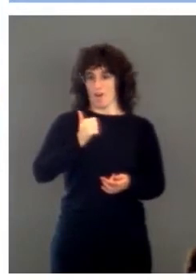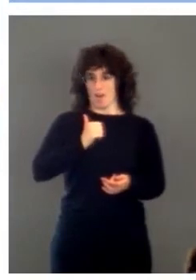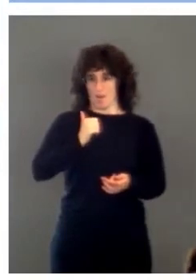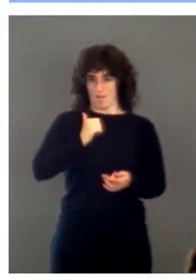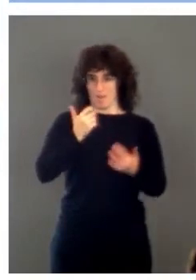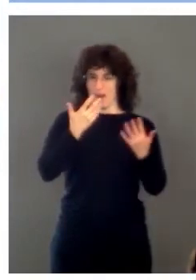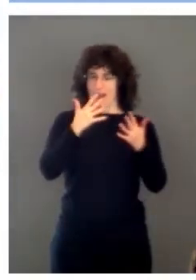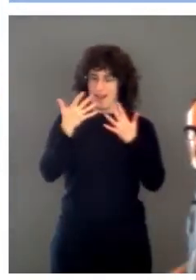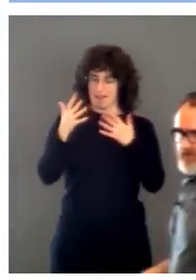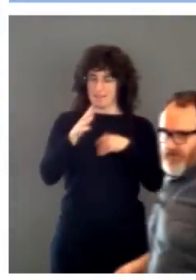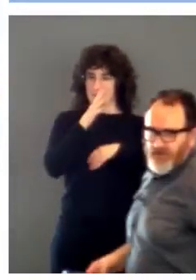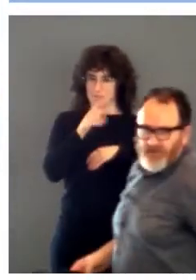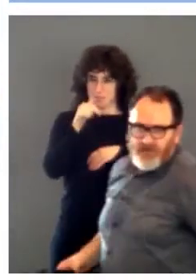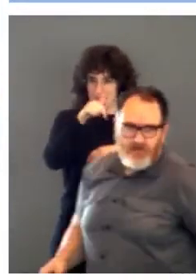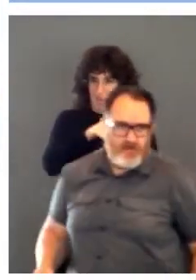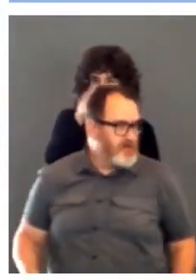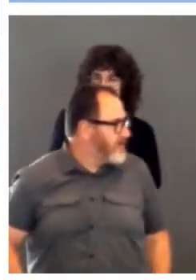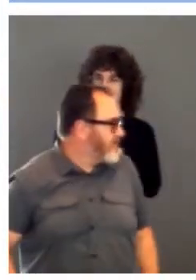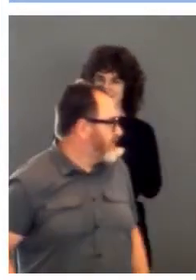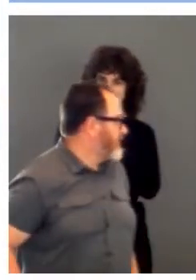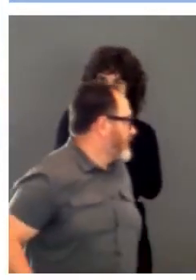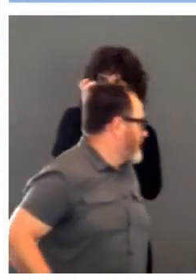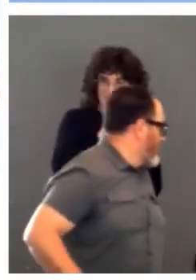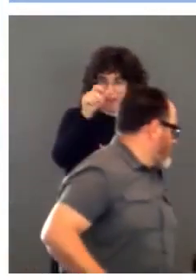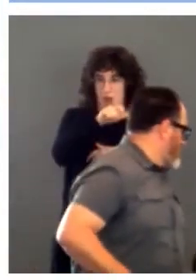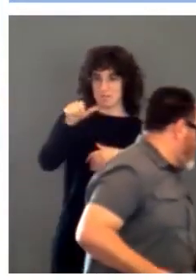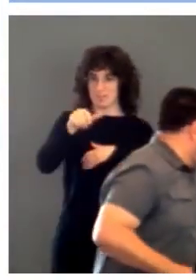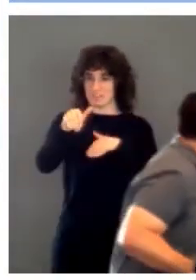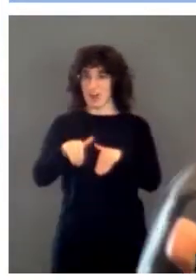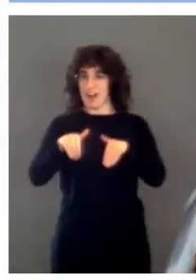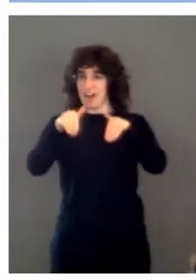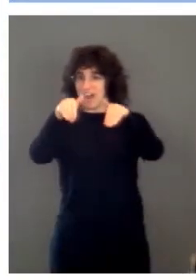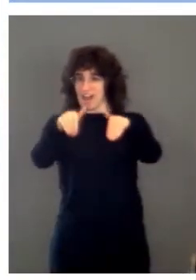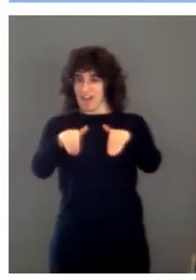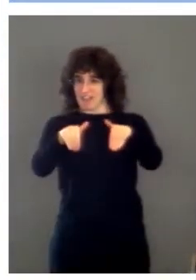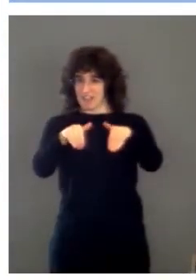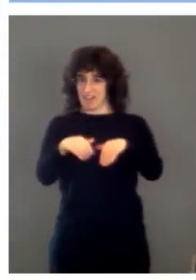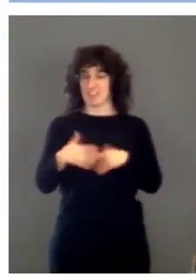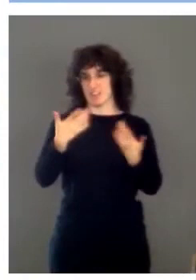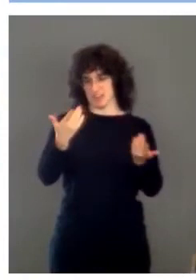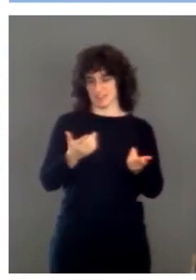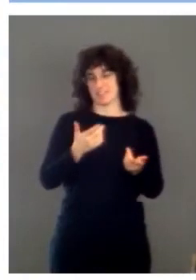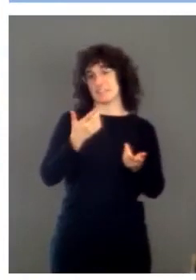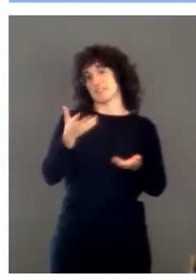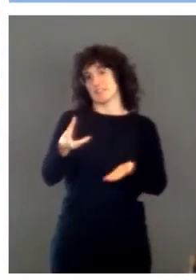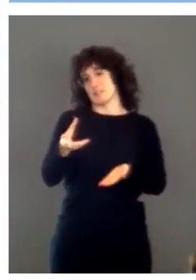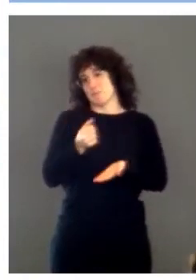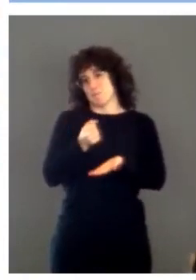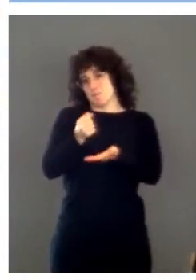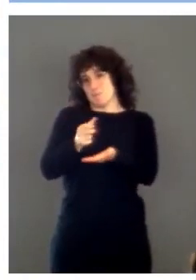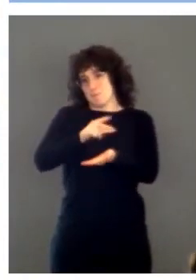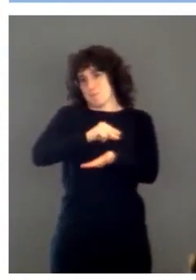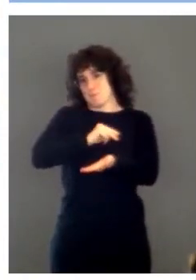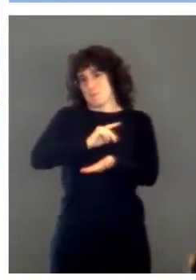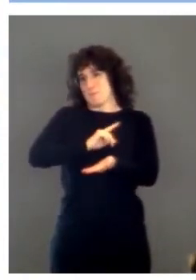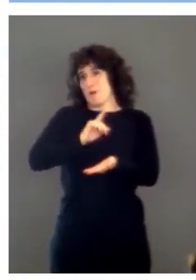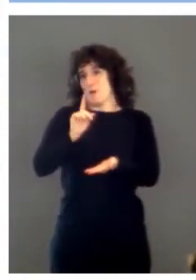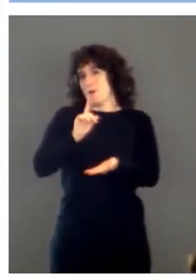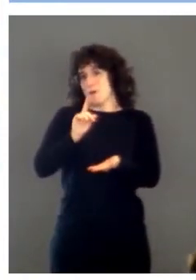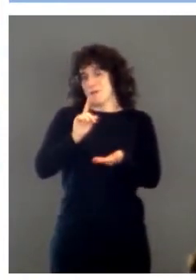Recoger una entrega y un diploma a aquellas personas que han sido candidatas que No han obtenido un galardón porque ese es a esas personas les entregaremos Después para ello